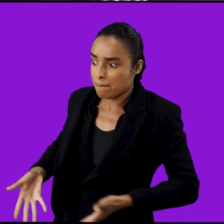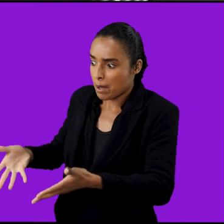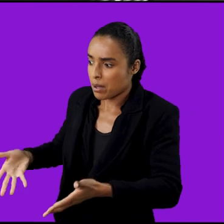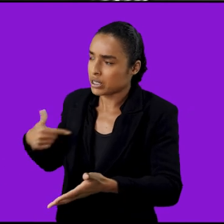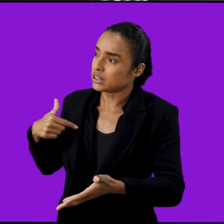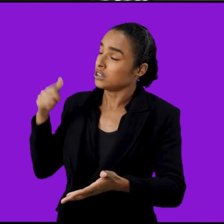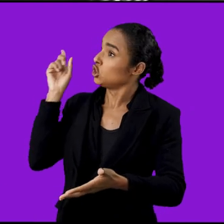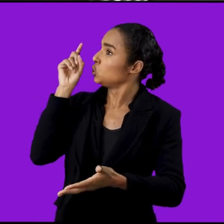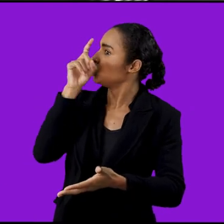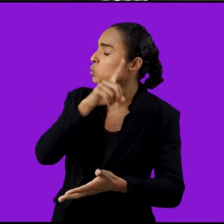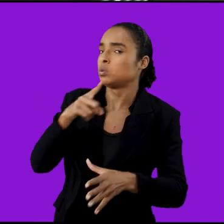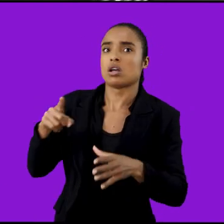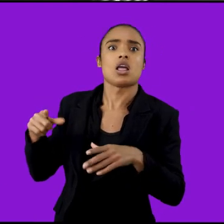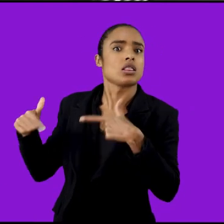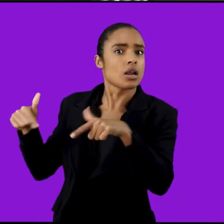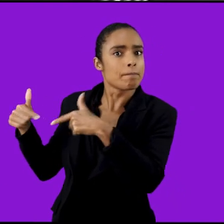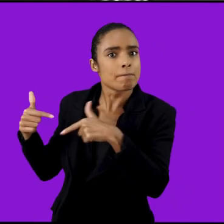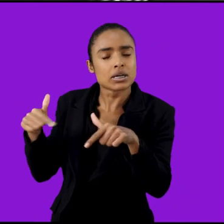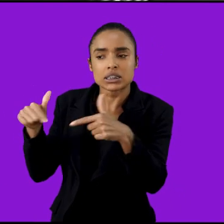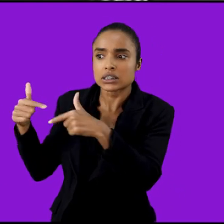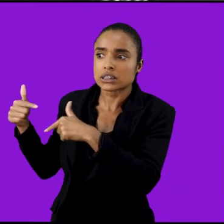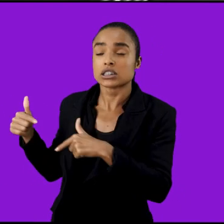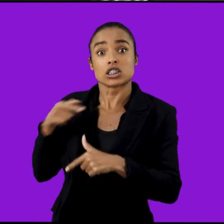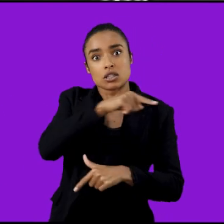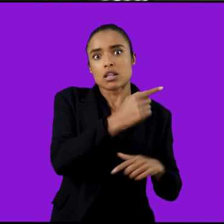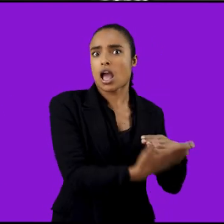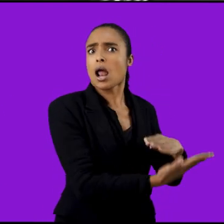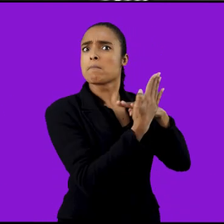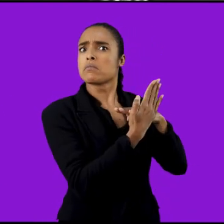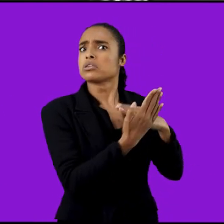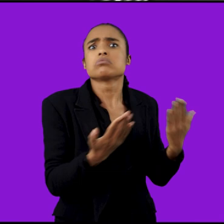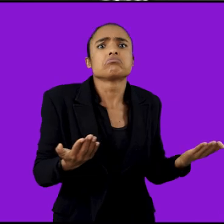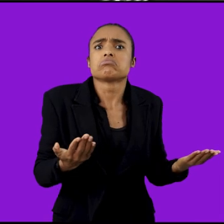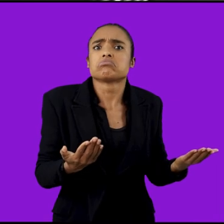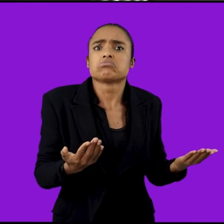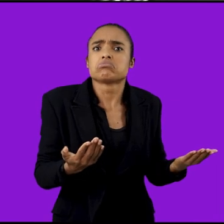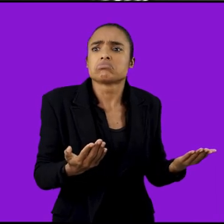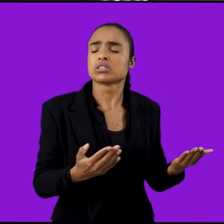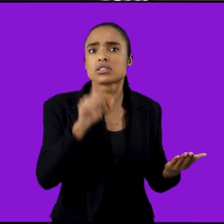aqui. Os cara tão me incentivando que eu tô fazendo um bagulho difícil pra caralho. E meu. Pelo menos o cara tá… Me vendo